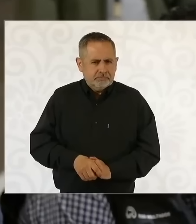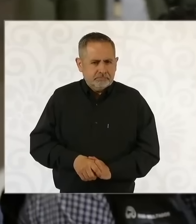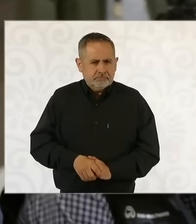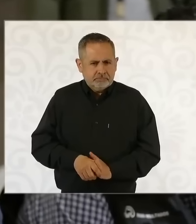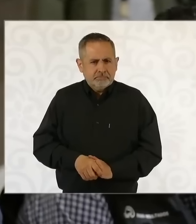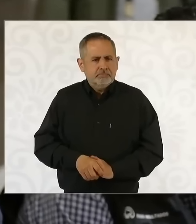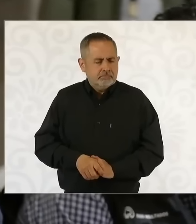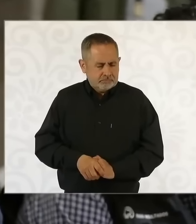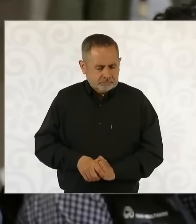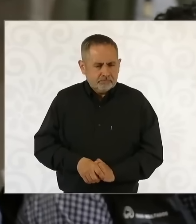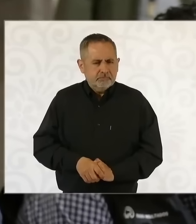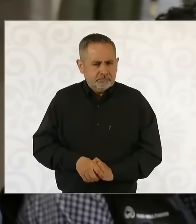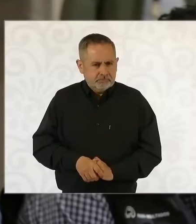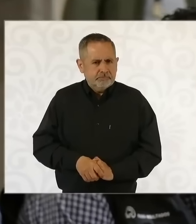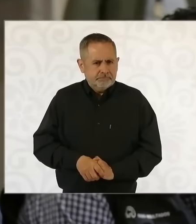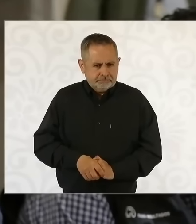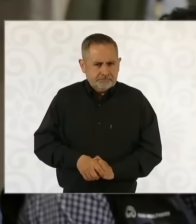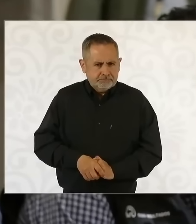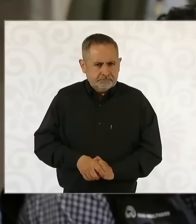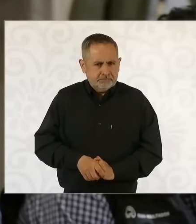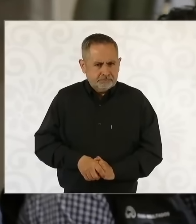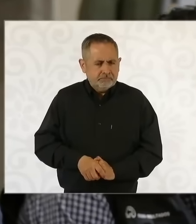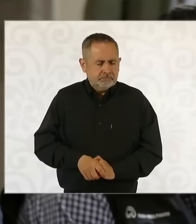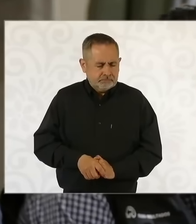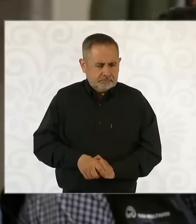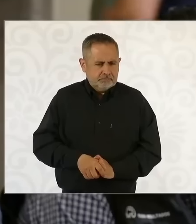both in the Mexico and the US side they've said that Fentinel is still going through